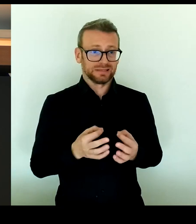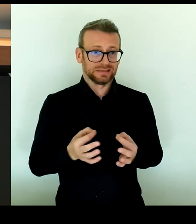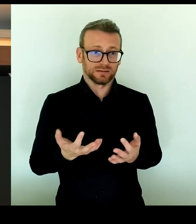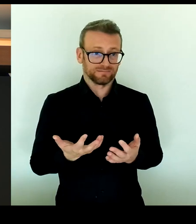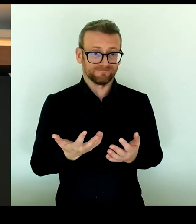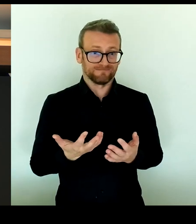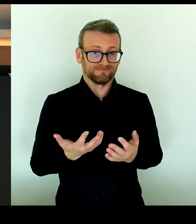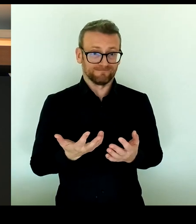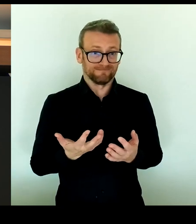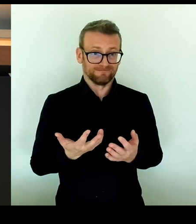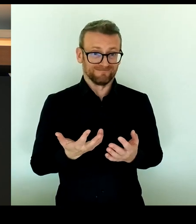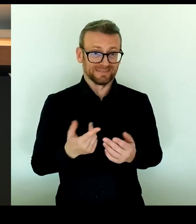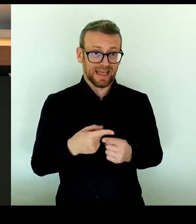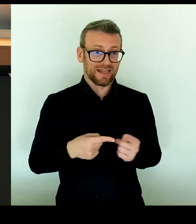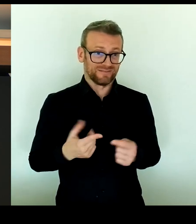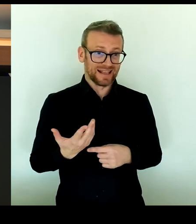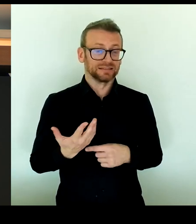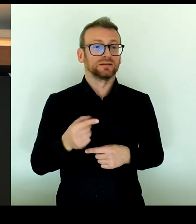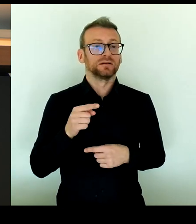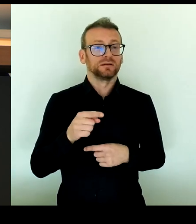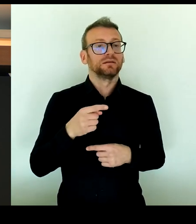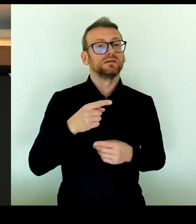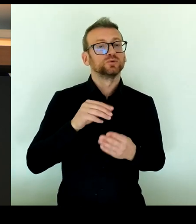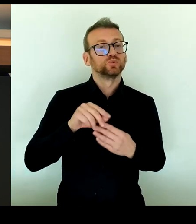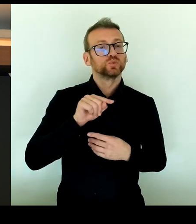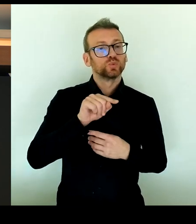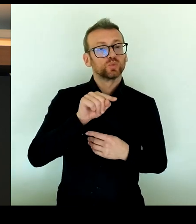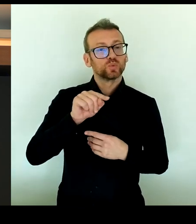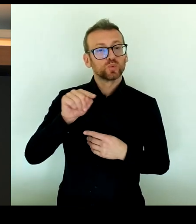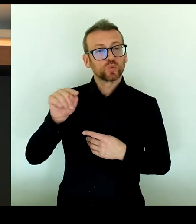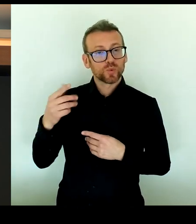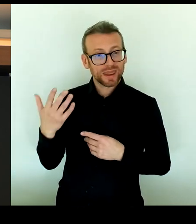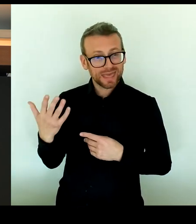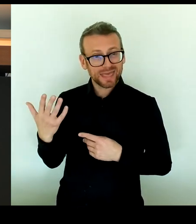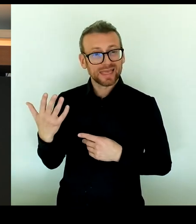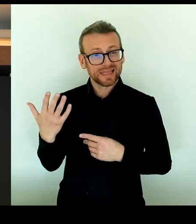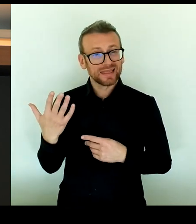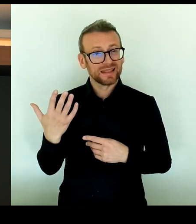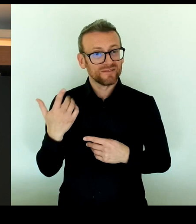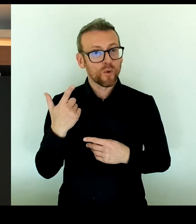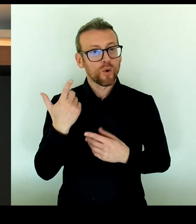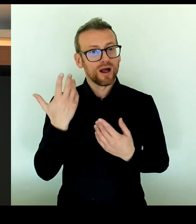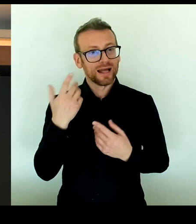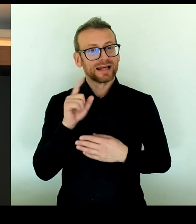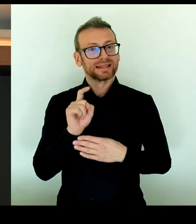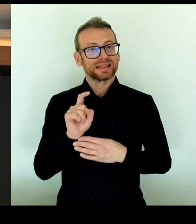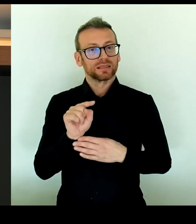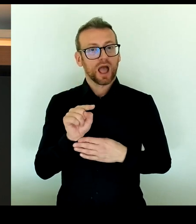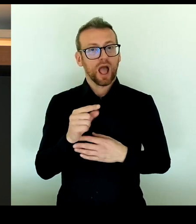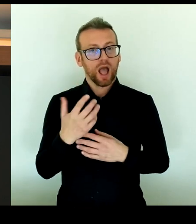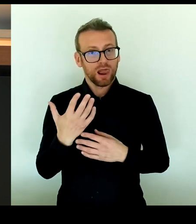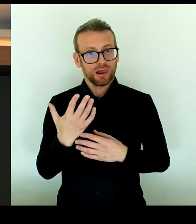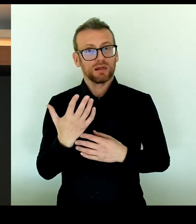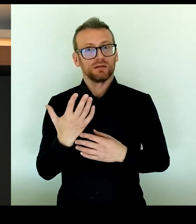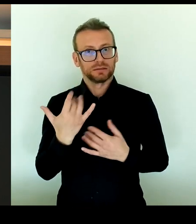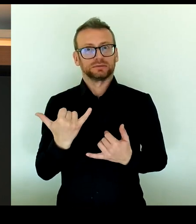bereits fest eingerichtet hat. Grünen und Linken scheint das ebenso egal zu sein. Das